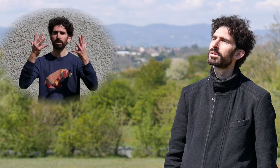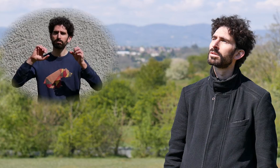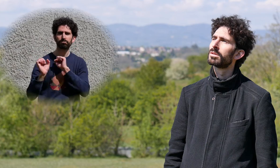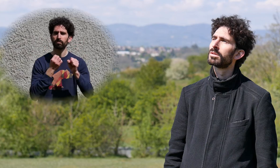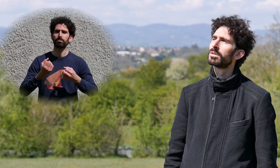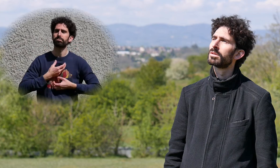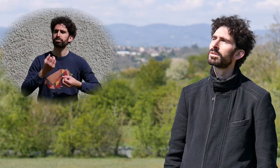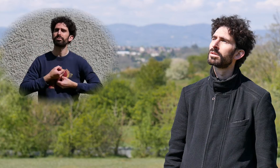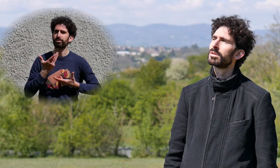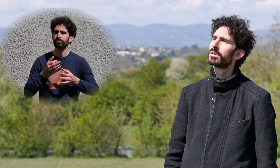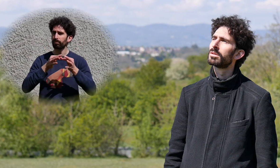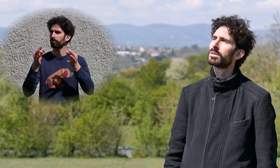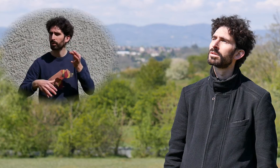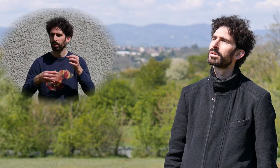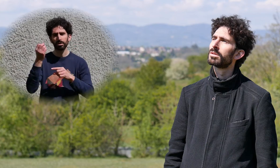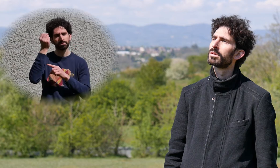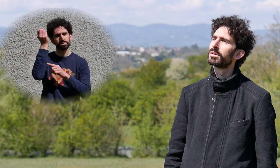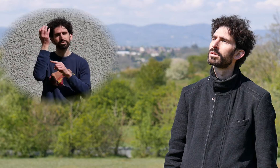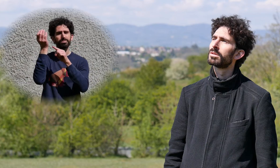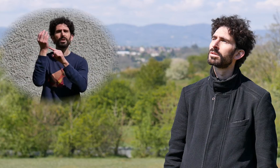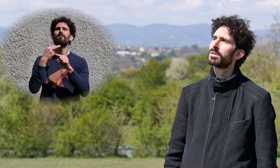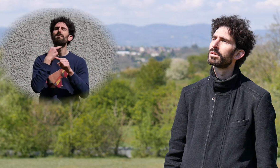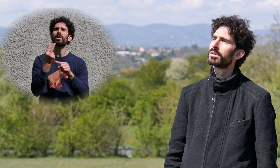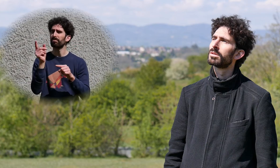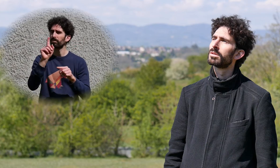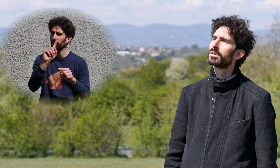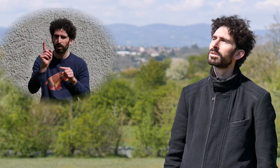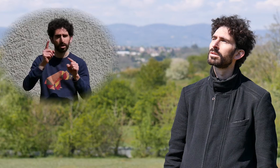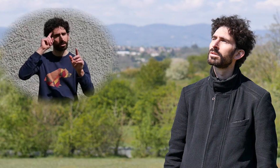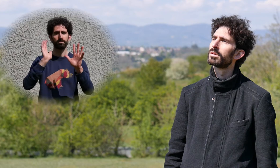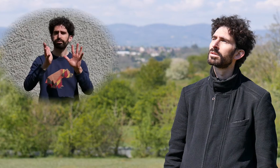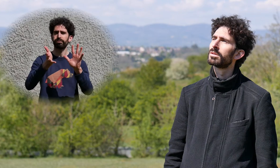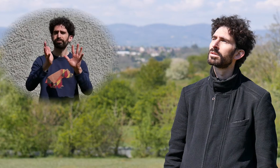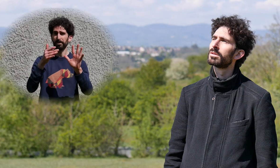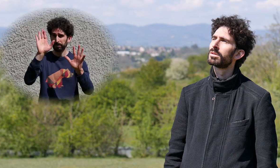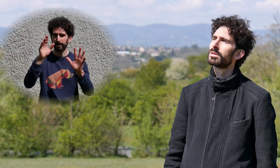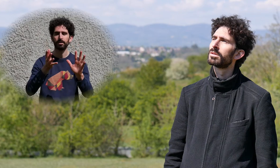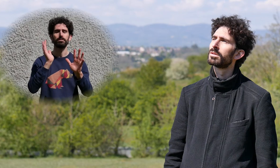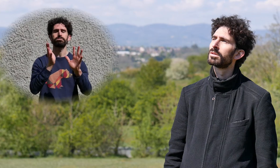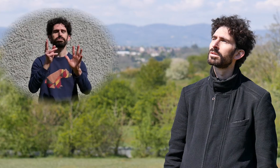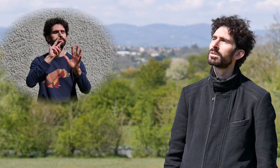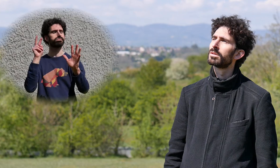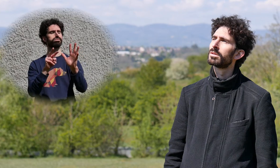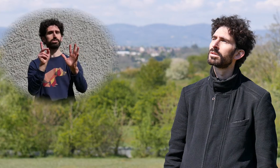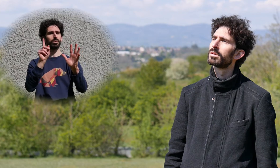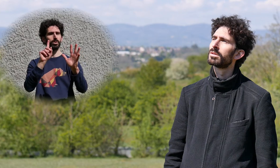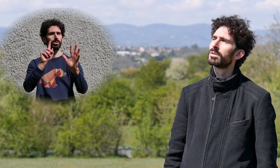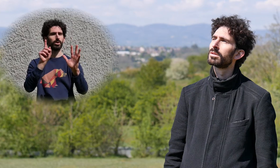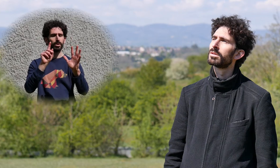* avec les mains en mouvement pour s'exprimer. * * Donc leur parole intérieure n'est pas une voix. * * Plutôt des signes * * mais qu'ils ne voient pas. *